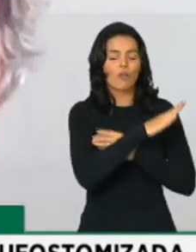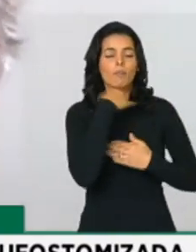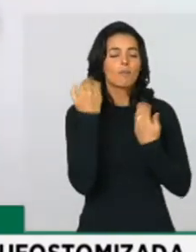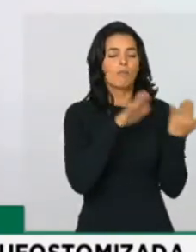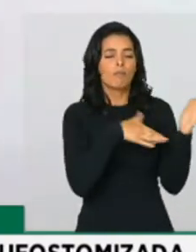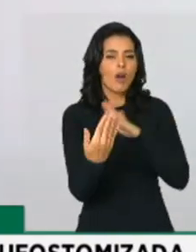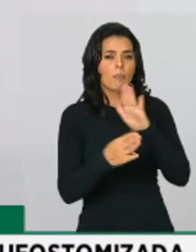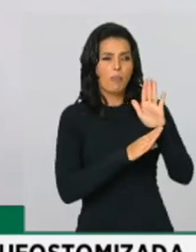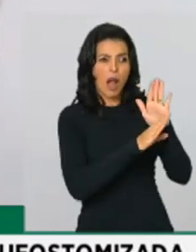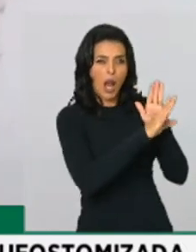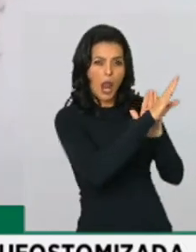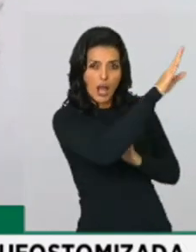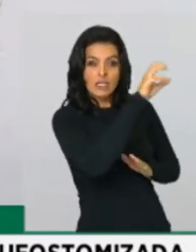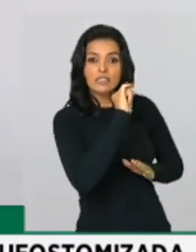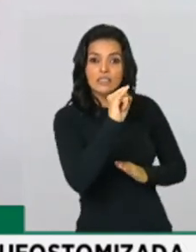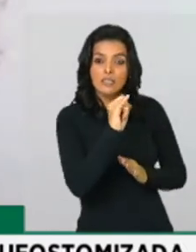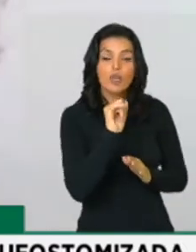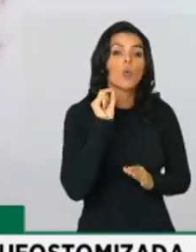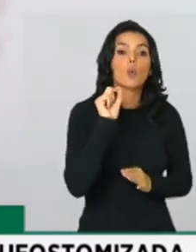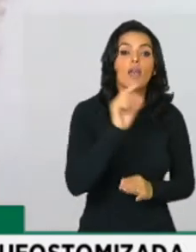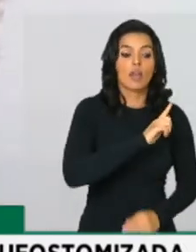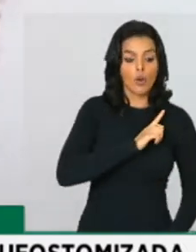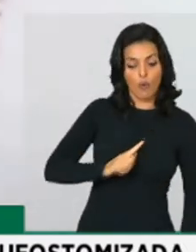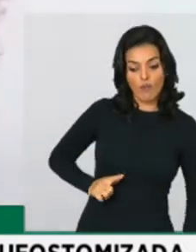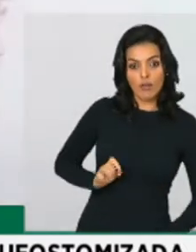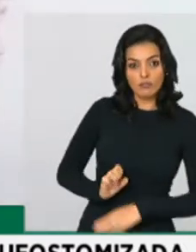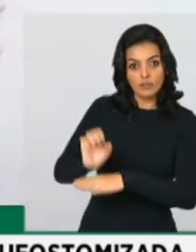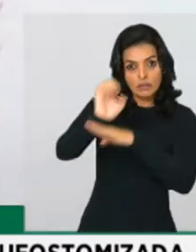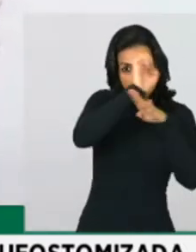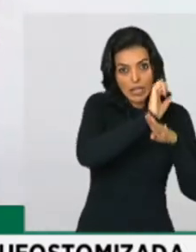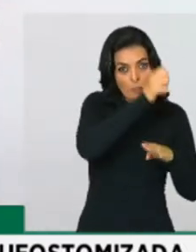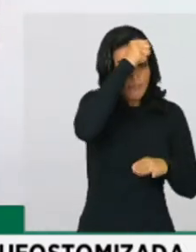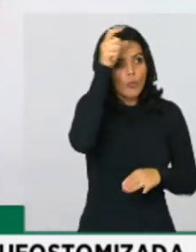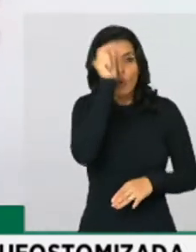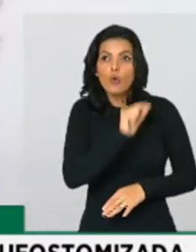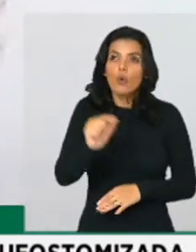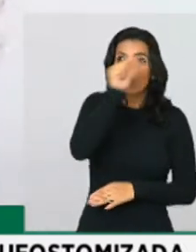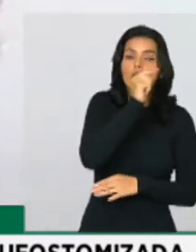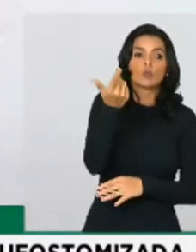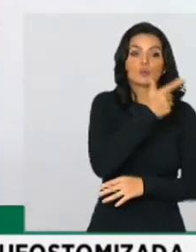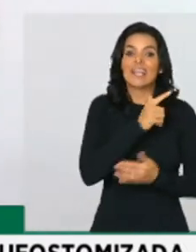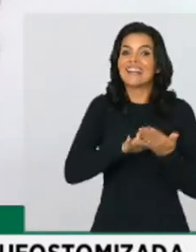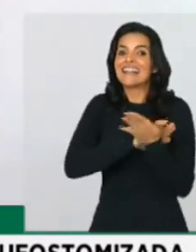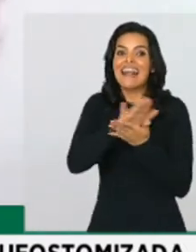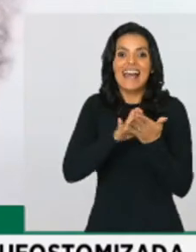SENSIBILIZA COM A SITUAÇÃO DAS PESSOAS TRAQUEOSTOMIZADAS. PORÉM, NÃO É UMA LEI, NÃO É INSTITUINDO O DIA NACIONAL